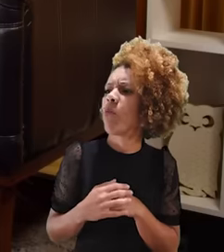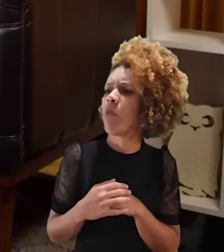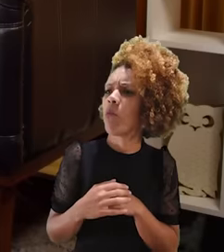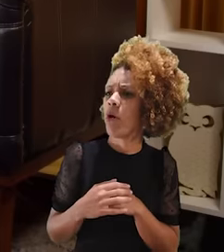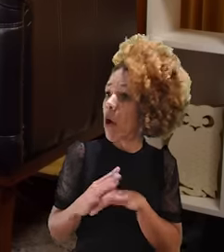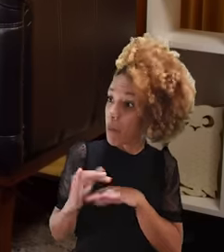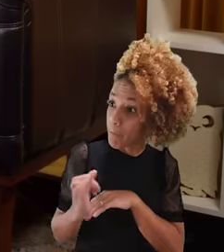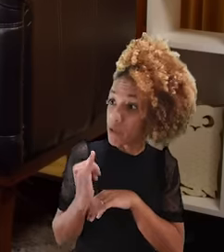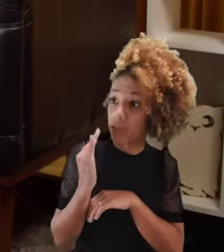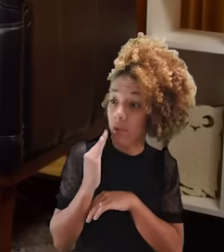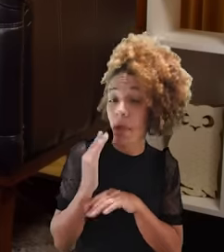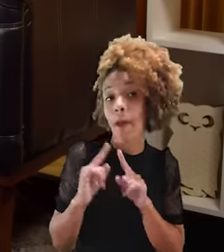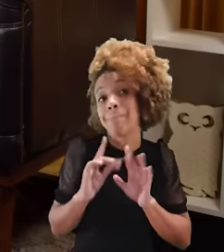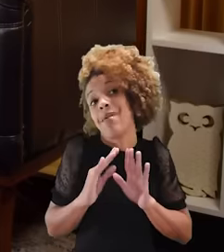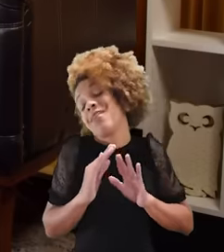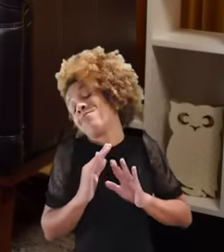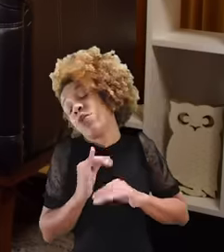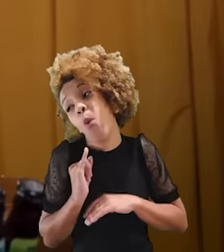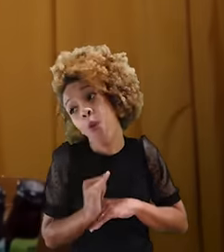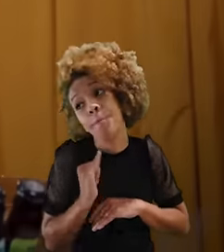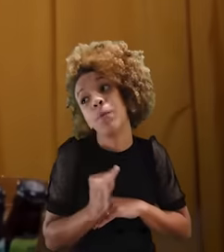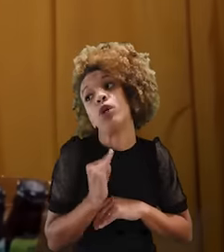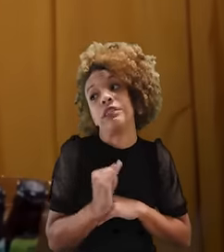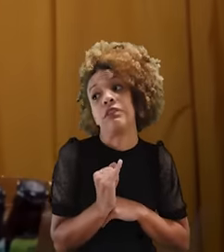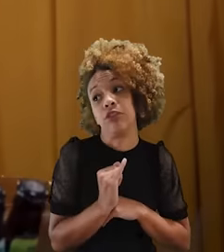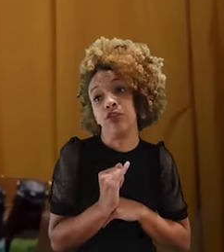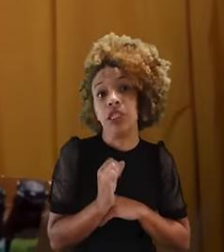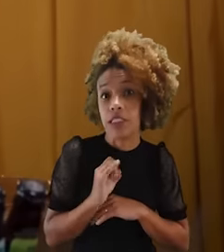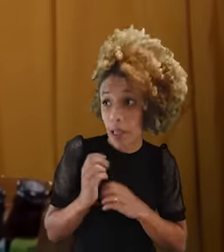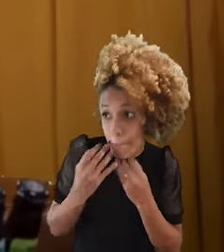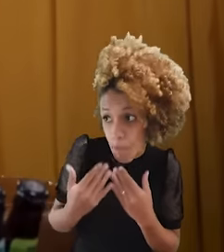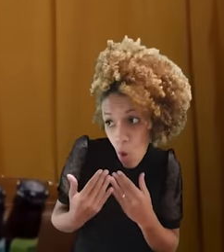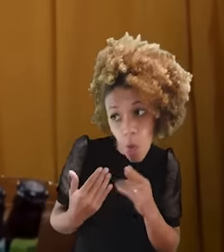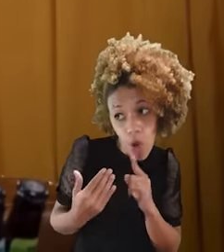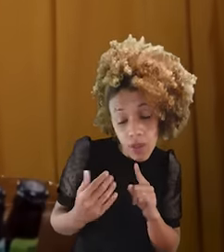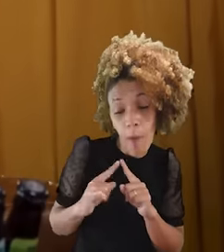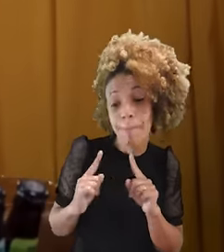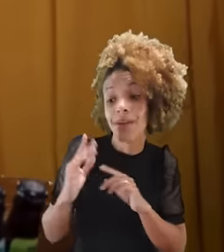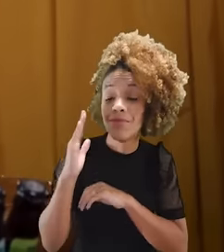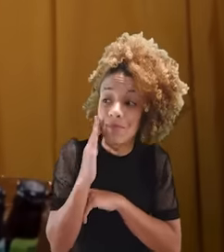mim é importante fazer bem mais importante do que saber se eu recebi ou não um elogio é saber o que